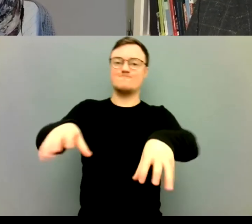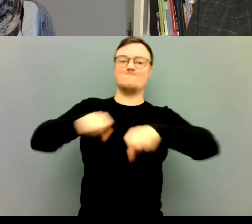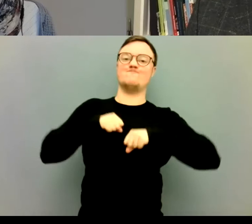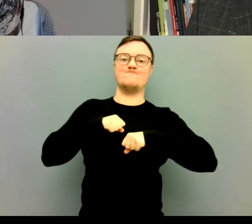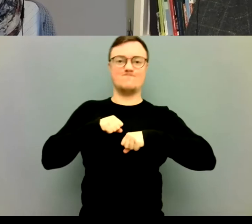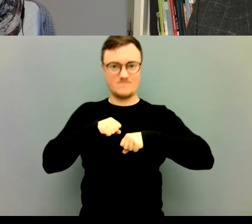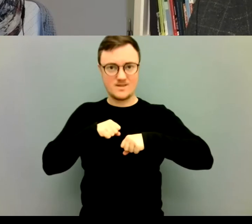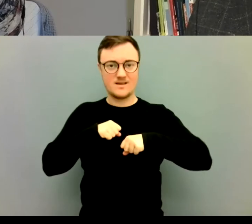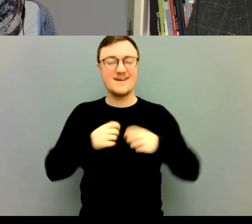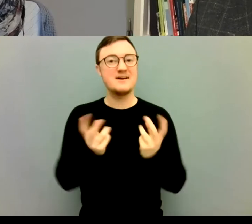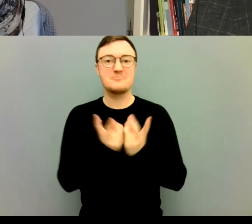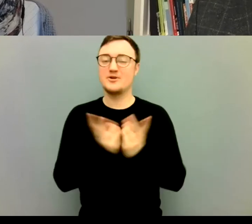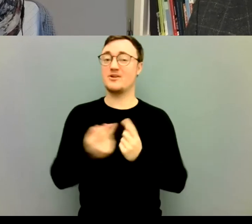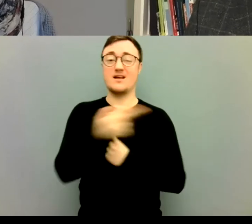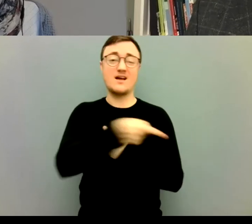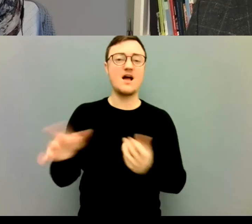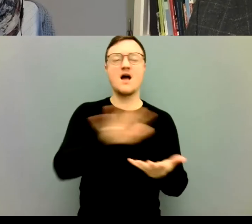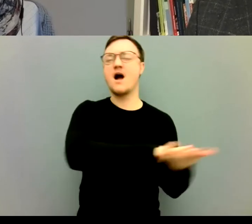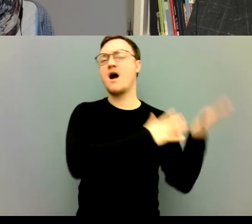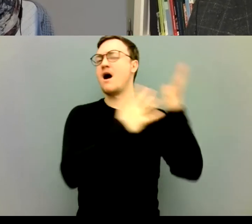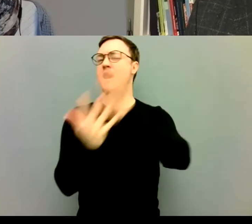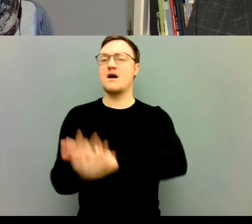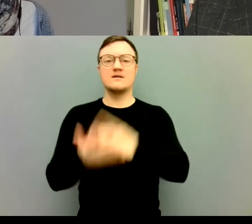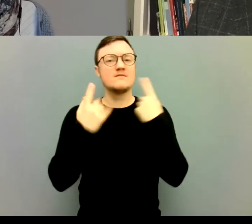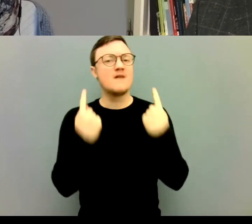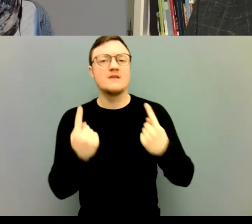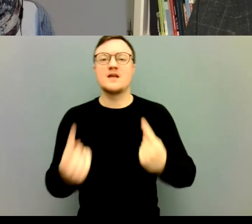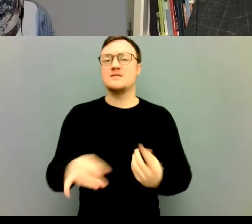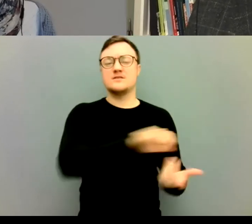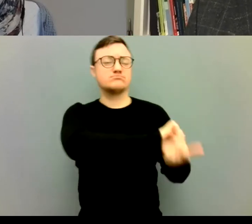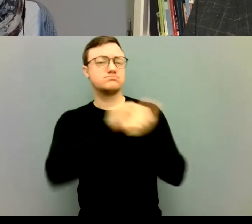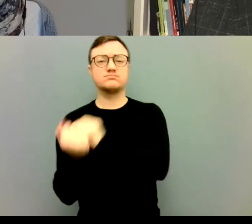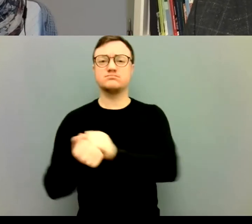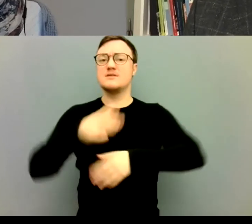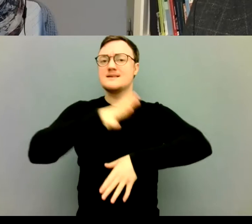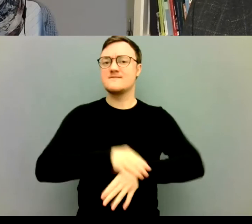i intensivvården i Sverige gjorde man en helt fantastisk omställning-